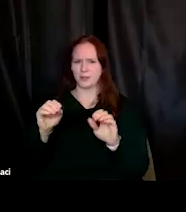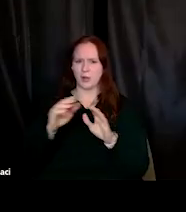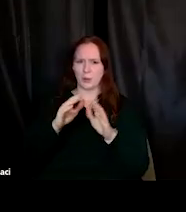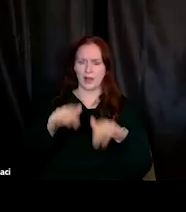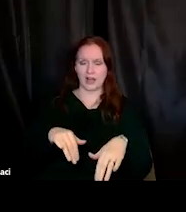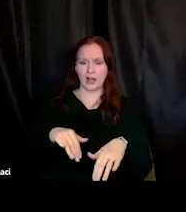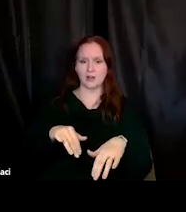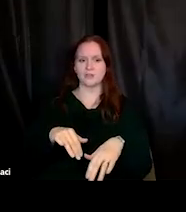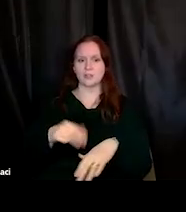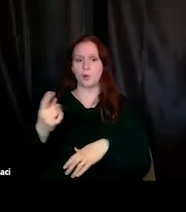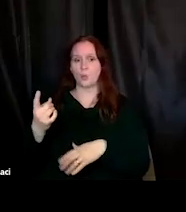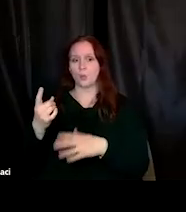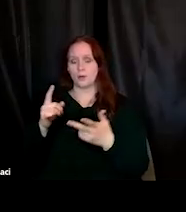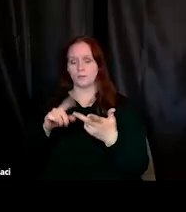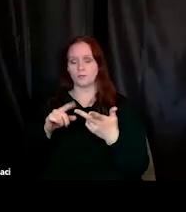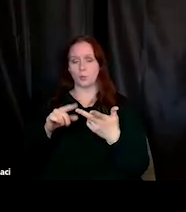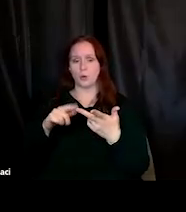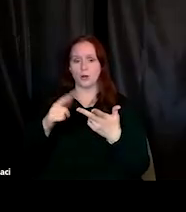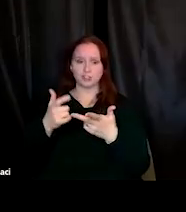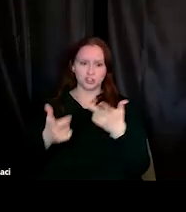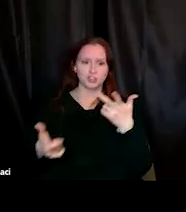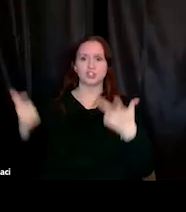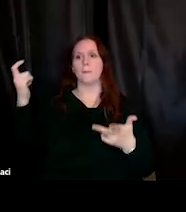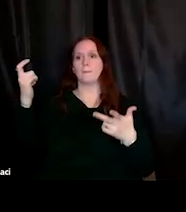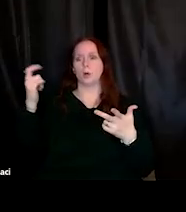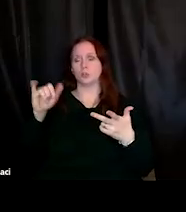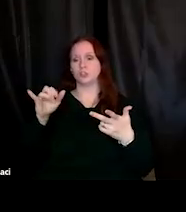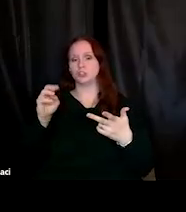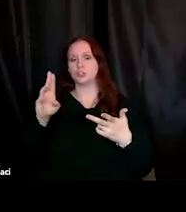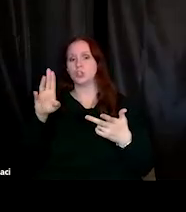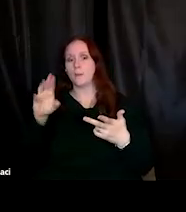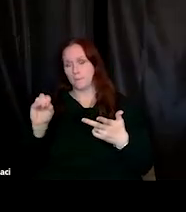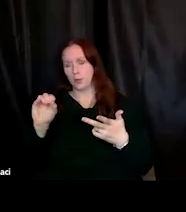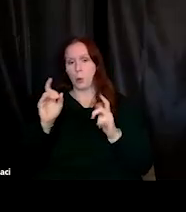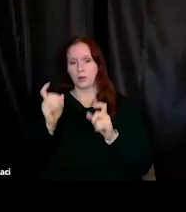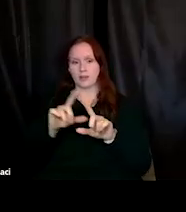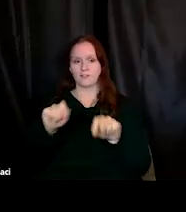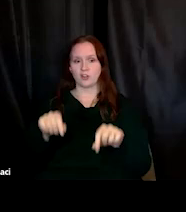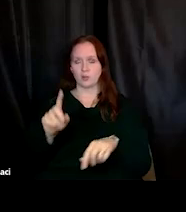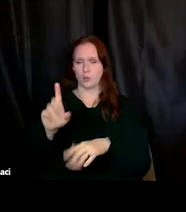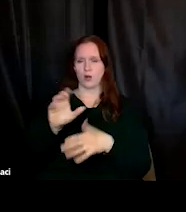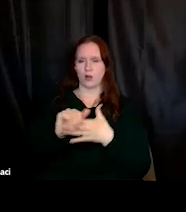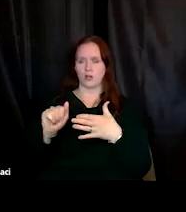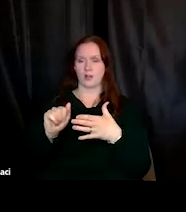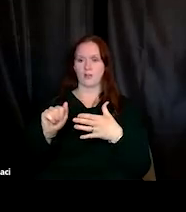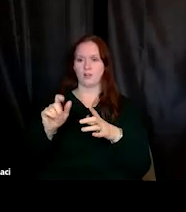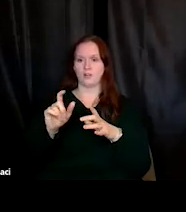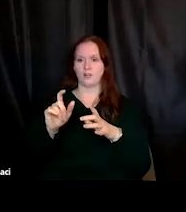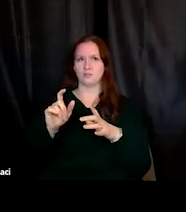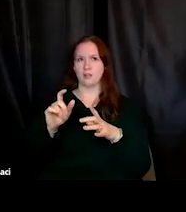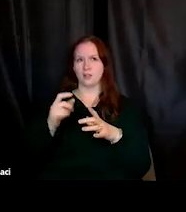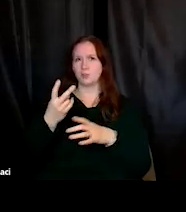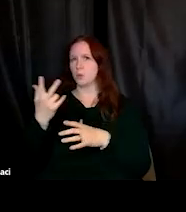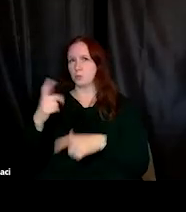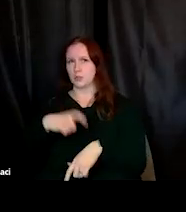siempre puedes llamar al número 1-800-772-6270, pero de nuevo, voy a volver